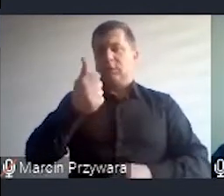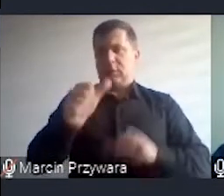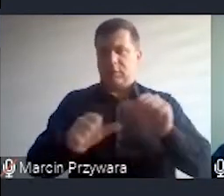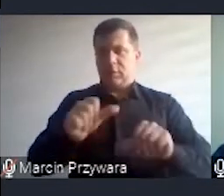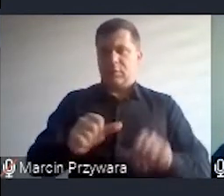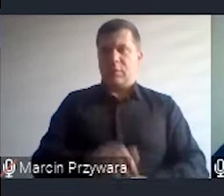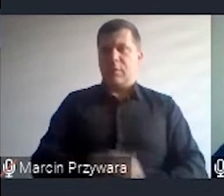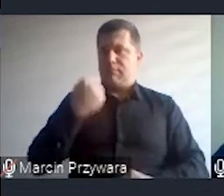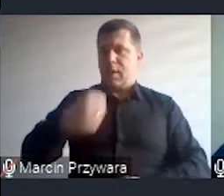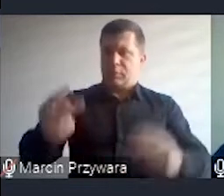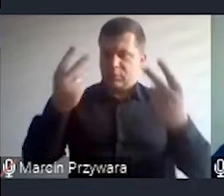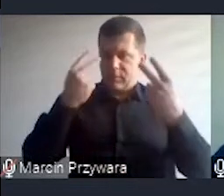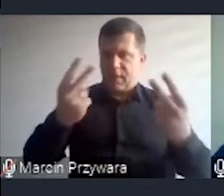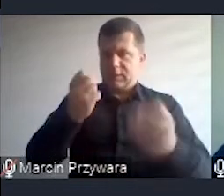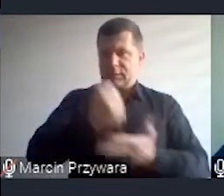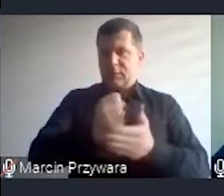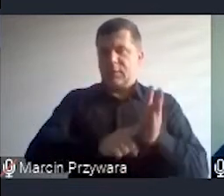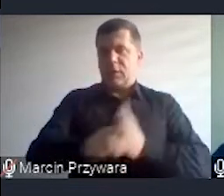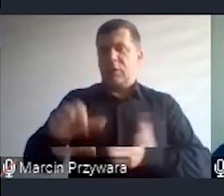To jest bardzo ważna kwestia dla środka trwałego.